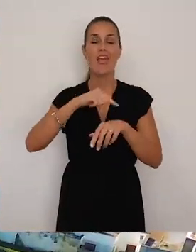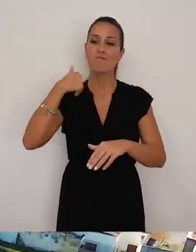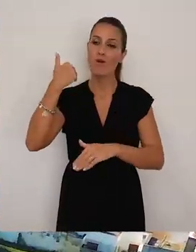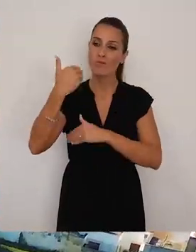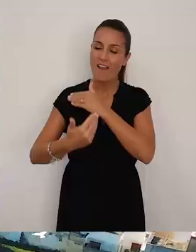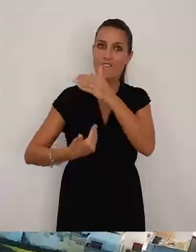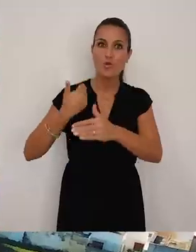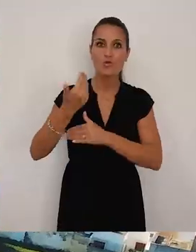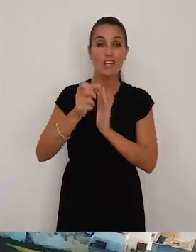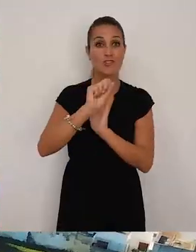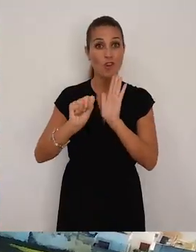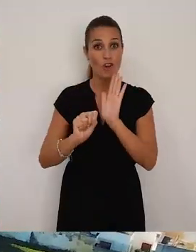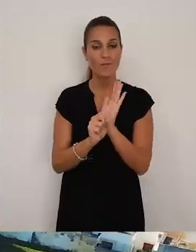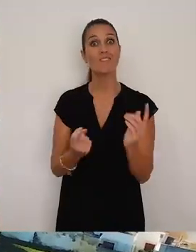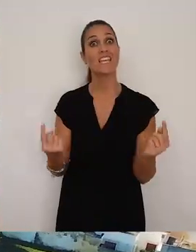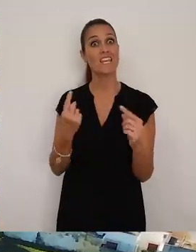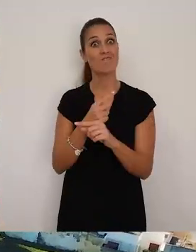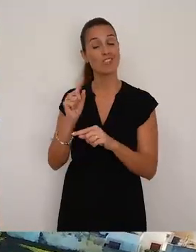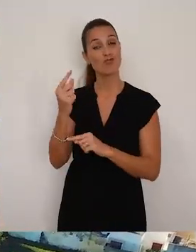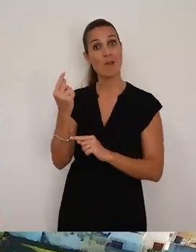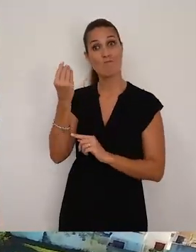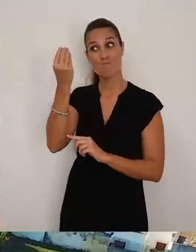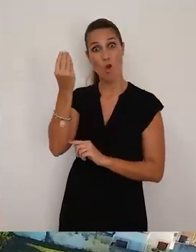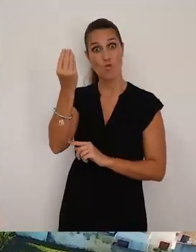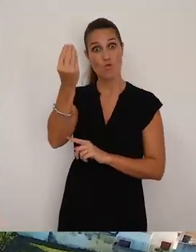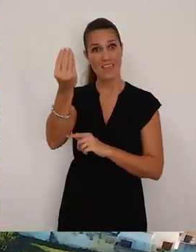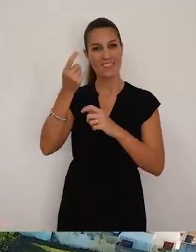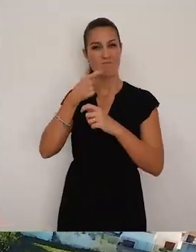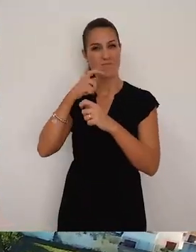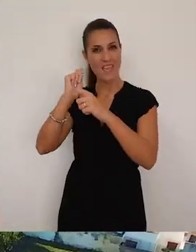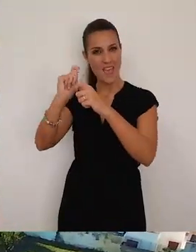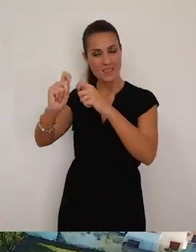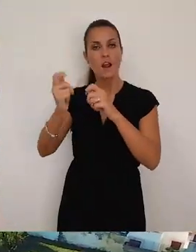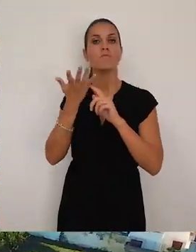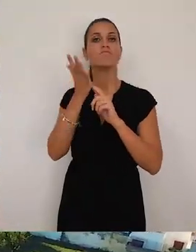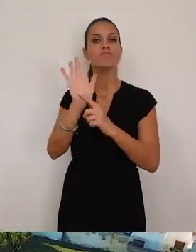i monumenti intagliati nella pietra ne narrano ancora oggi la devozione religiosa popolare